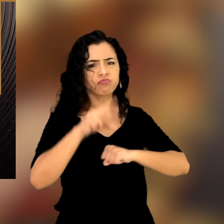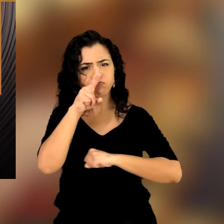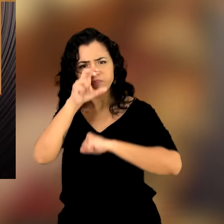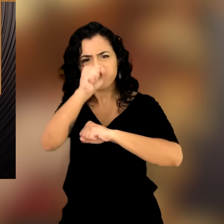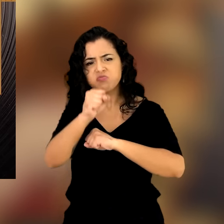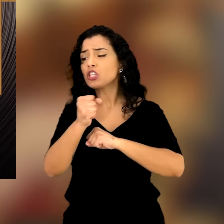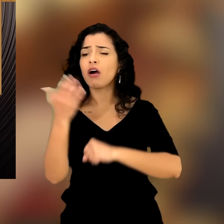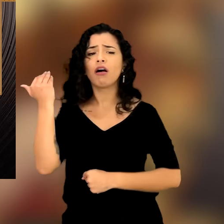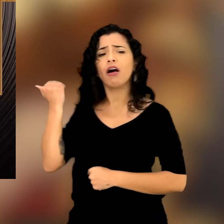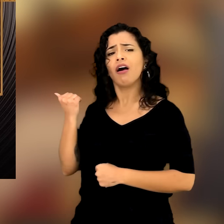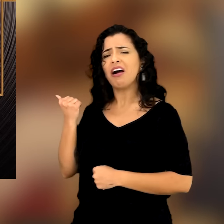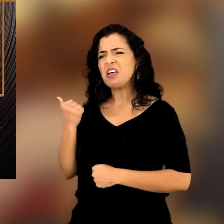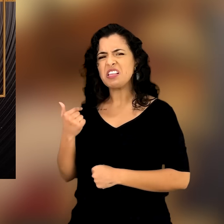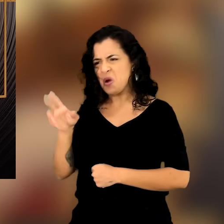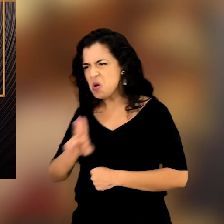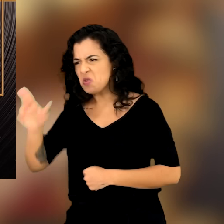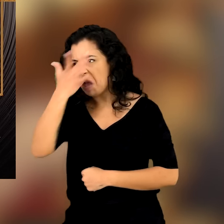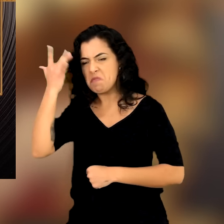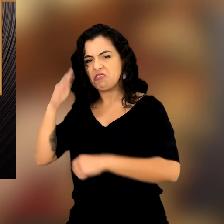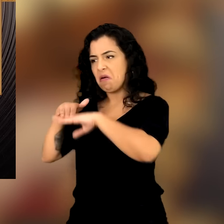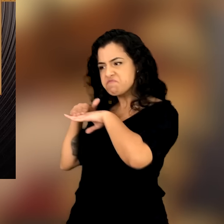onde eu vim Não usam os outros da escada e tampouco de trampolim.